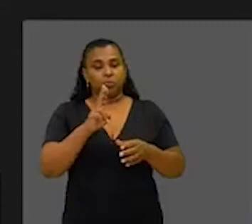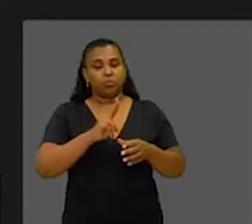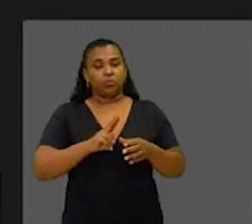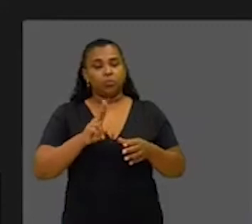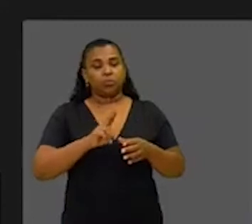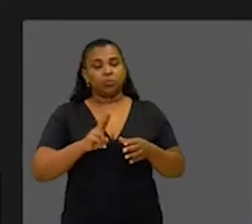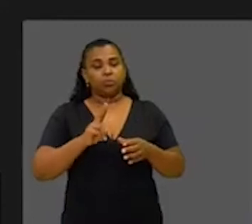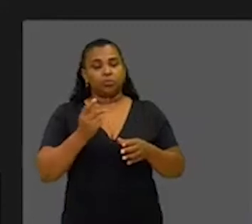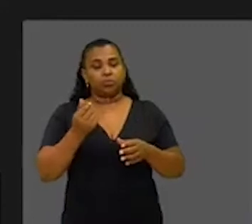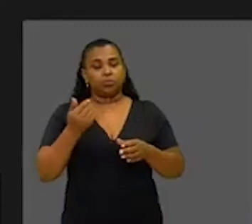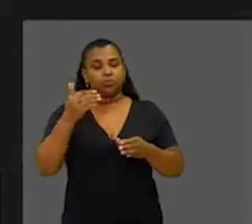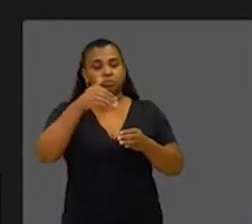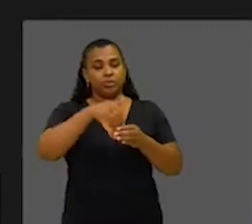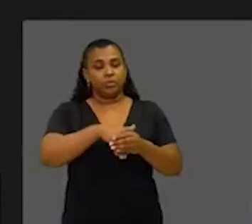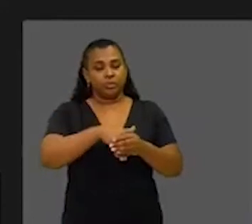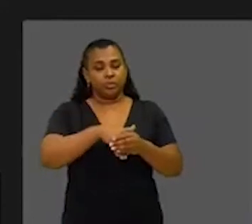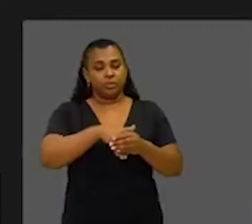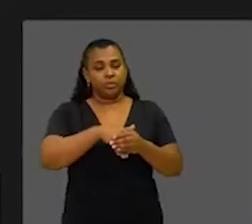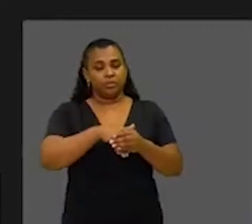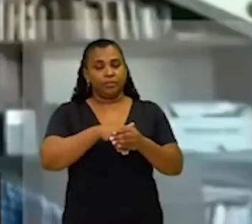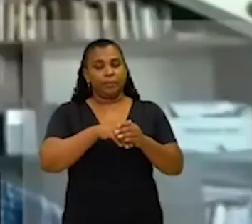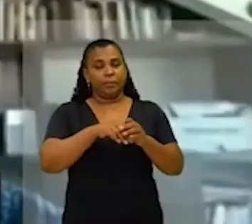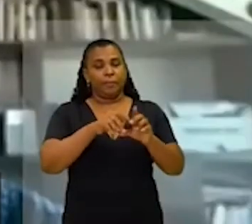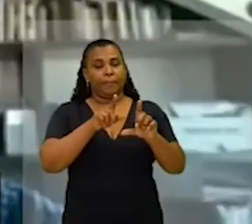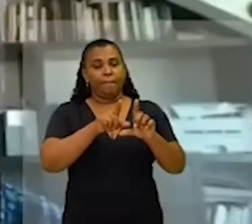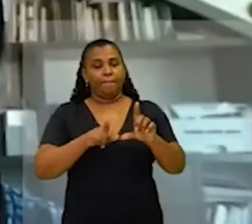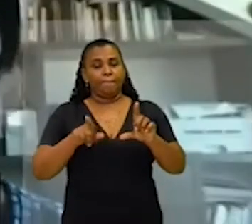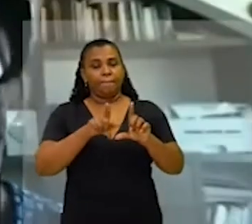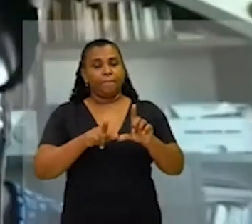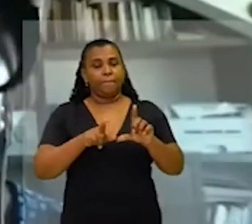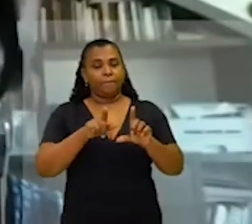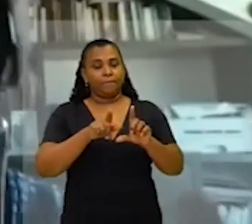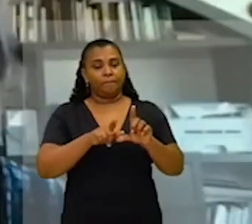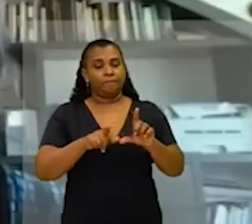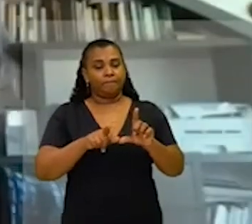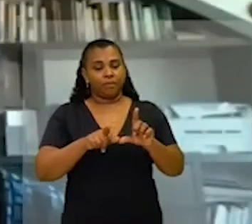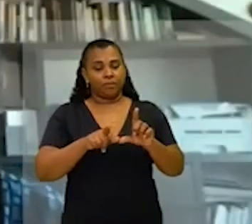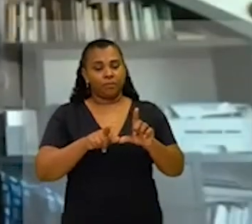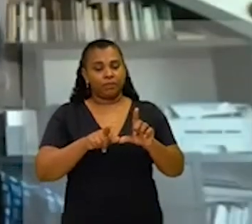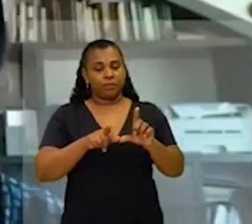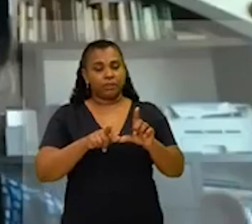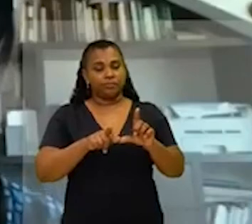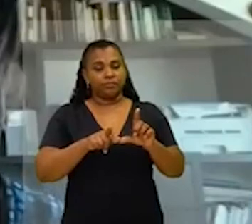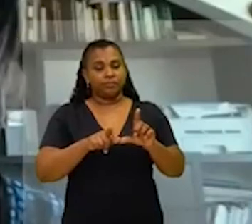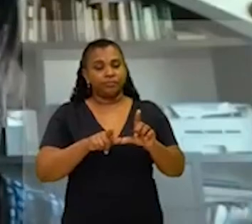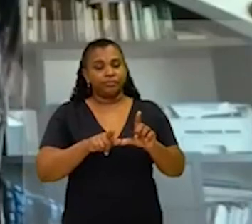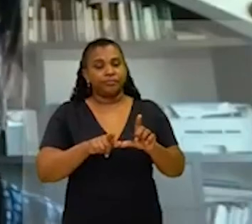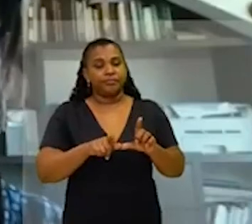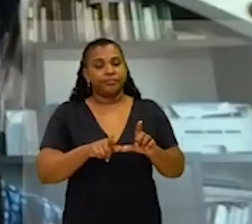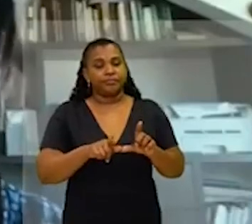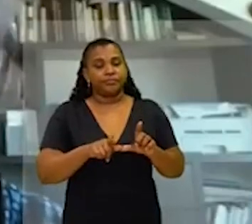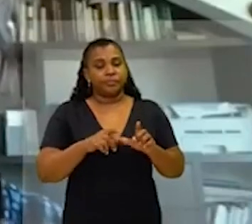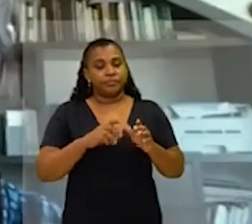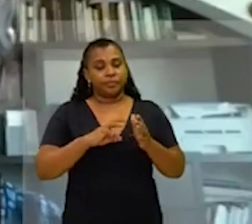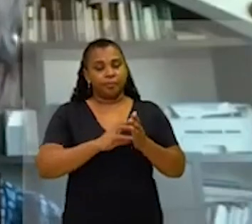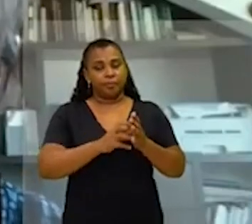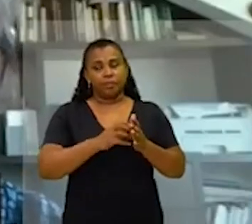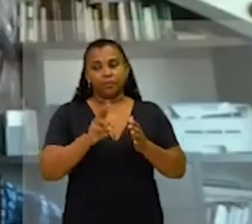regulamentar o uso desse dinheiro pelas Execute pelo pelos partidos Então nós vamos apresentamos